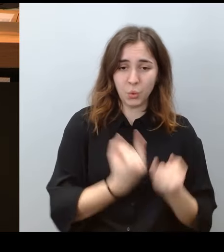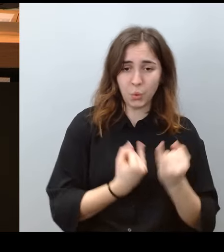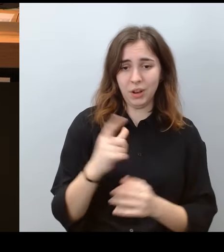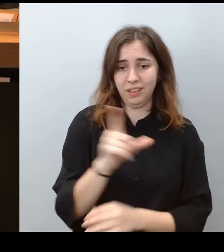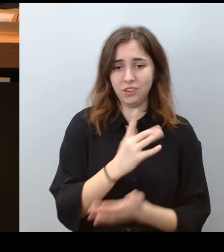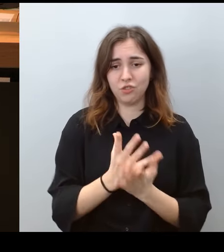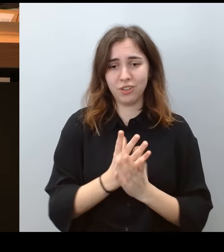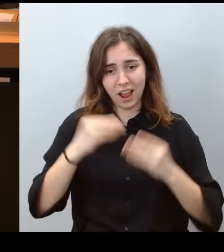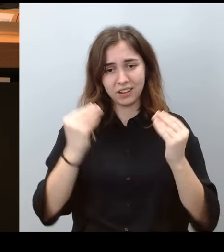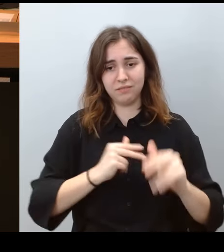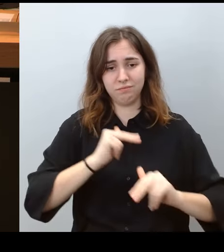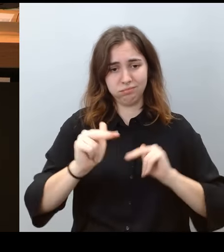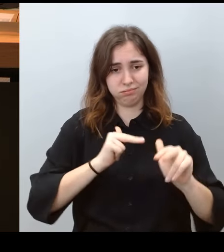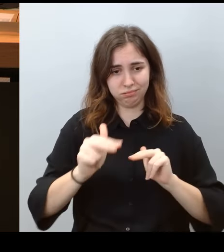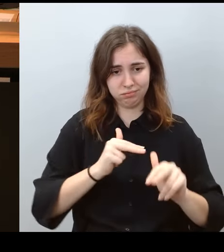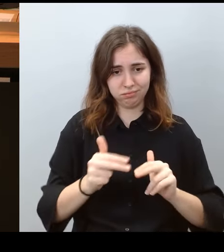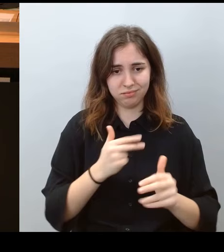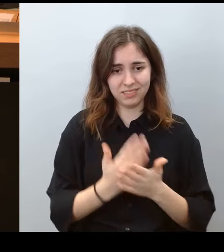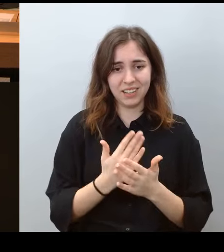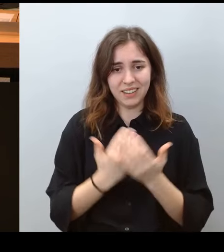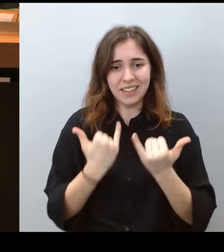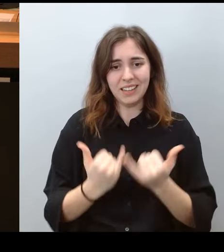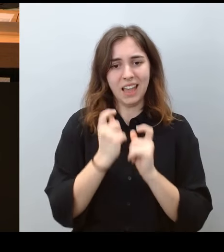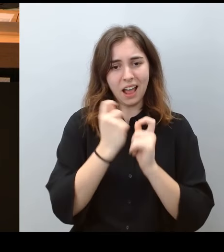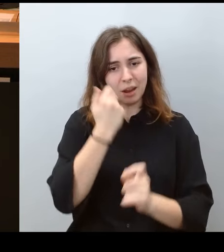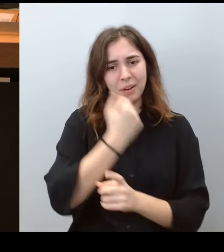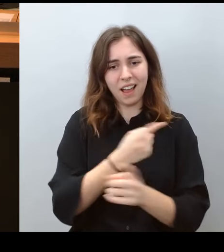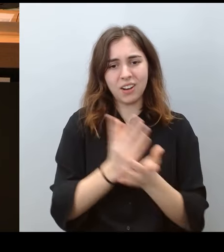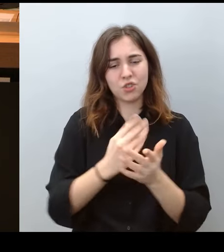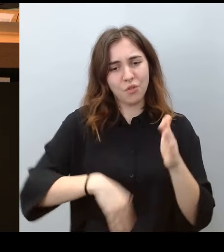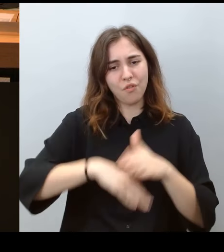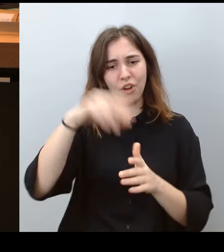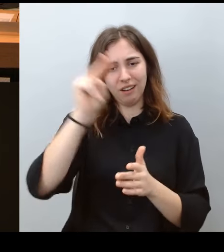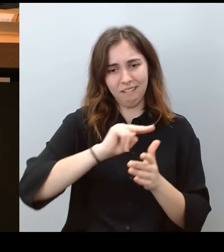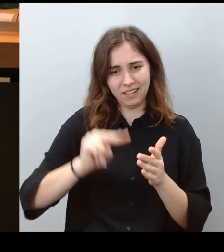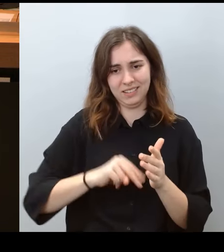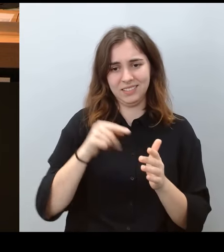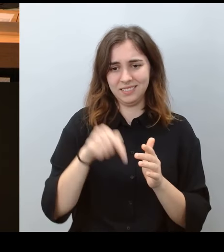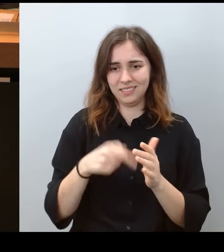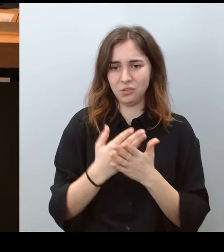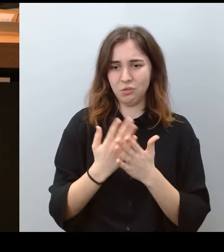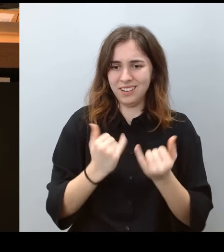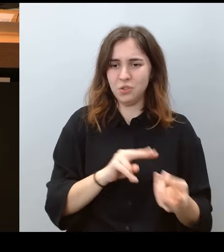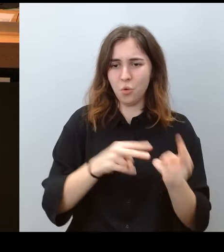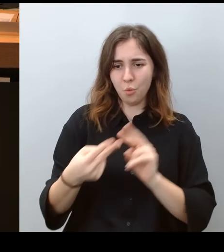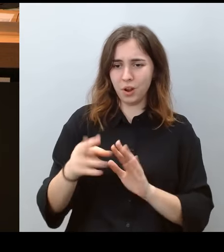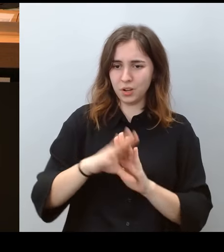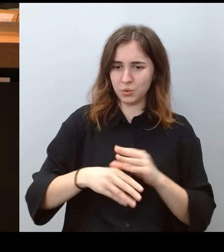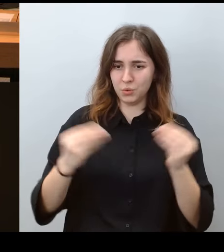Der Zugang zum Berlinpass über die Bürgerämter muss wieder möglich sein, damit digitale Zugangshürden nicht über